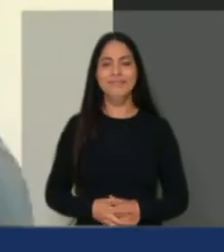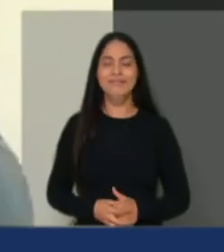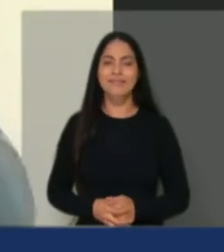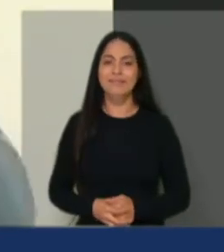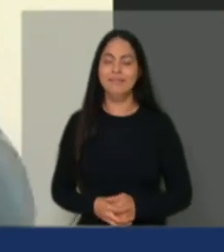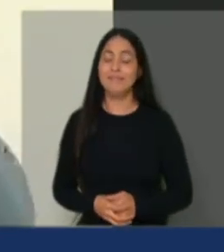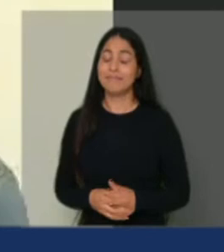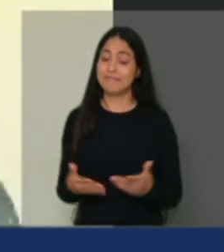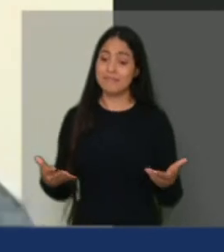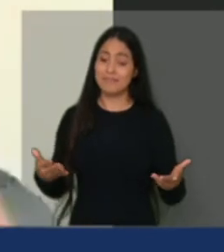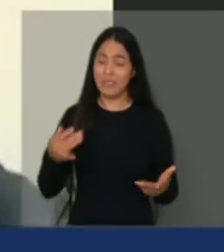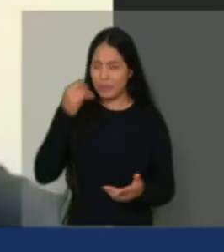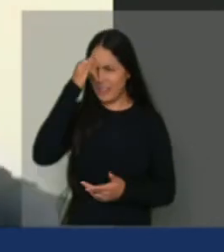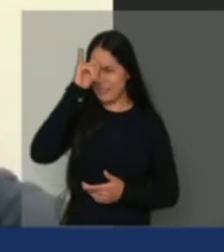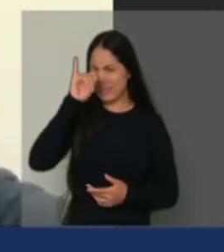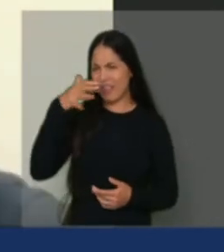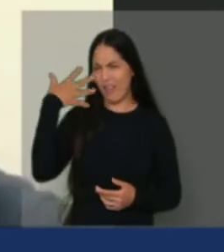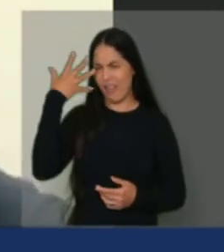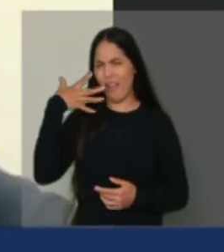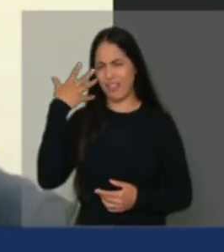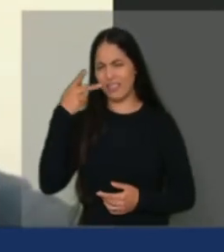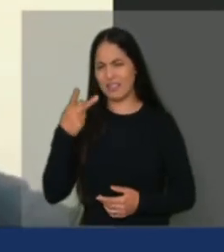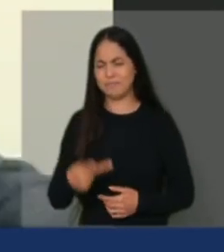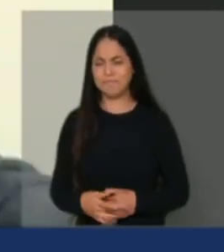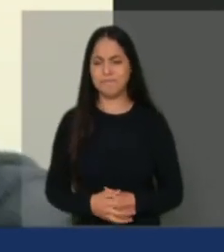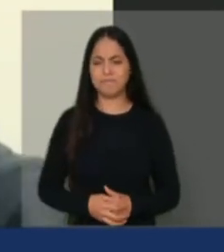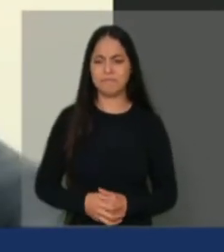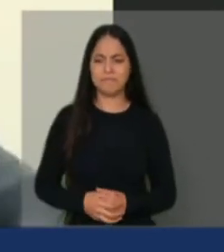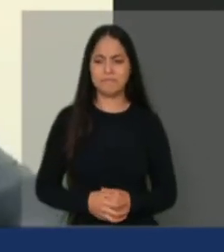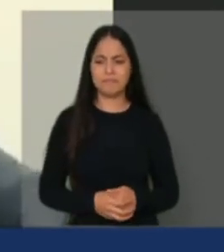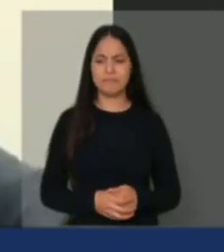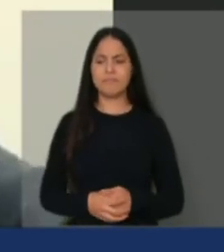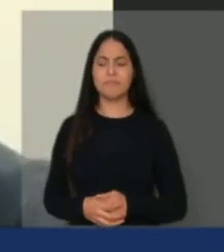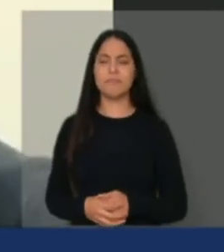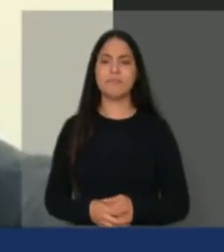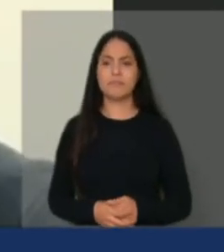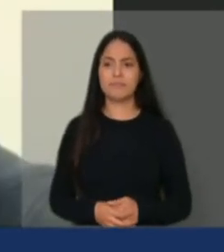DO SISTEMA. -- [DEPUTADO]: SENHOR PRESIDENTE, TENHO SEMPRE EVITADO FAZER DISCURSO DE